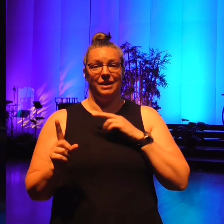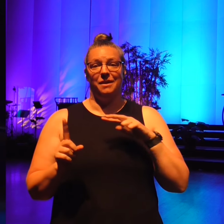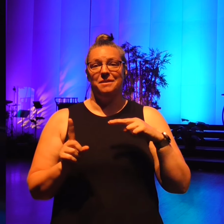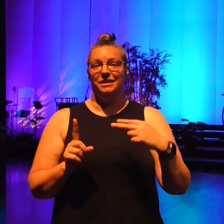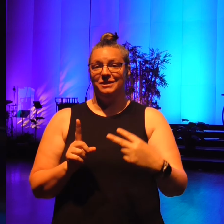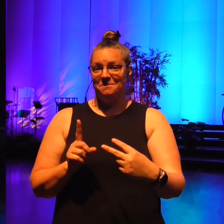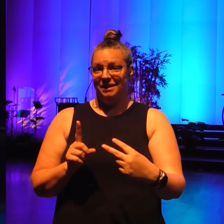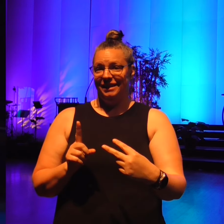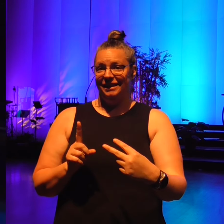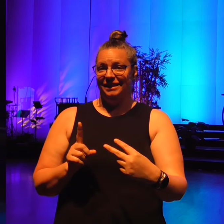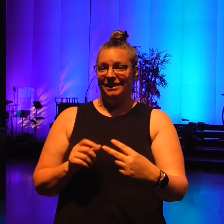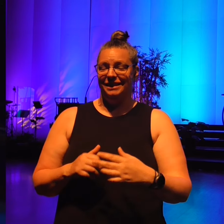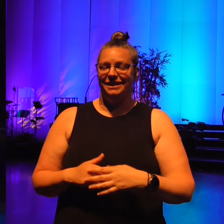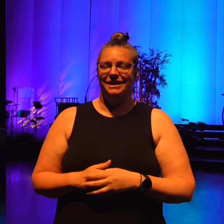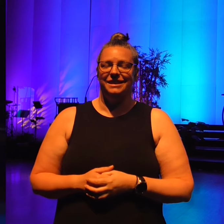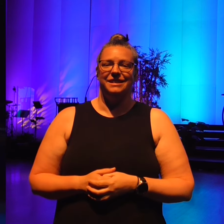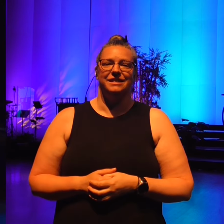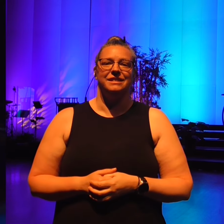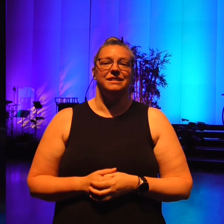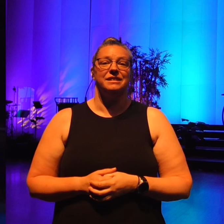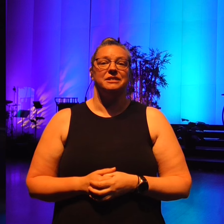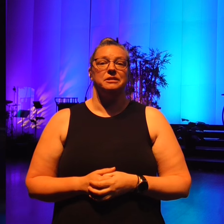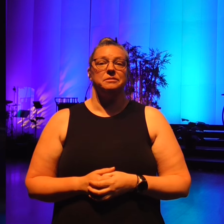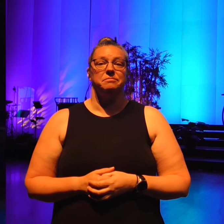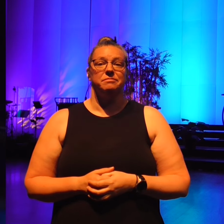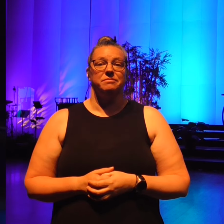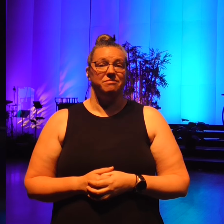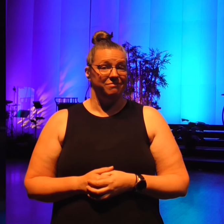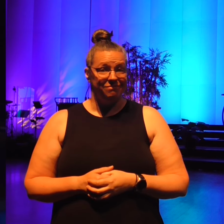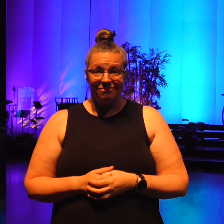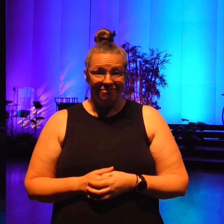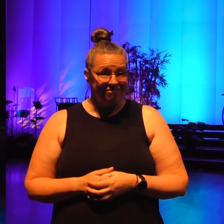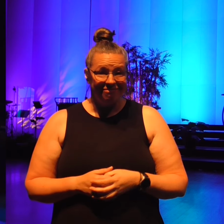mí ¿No puedes